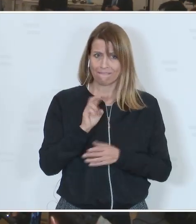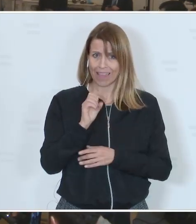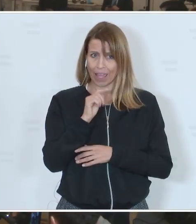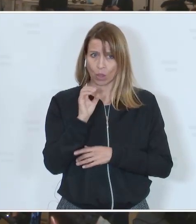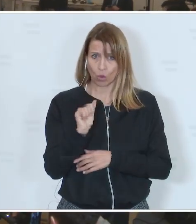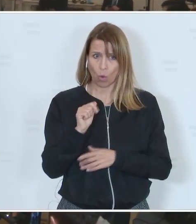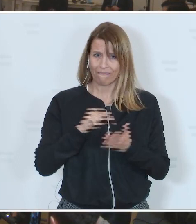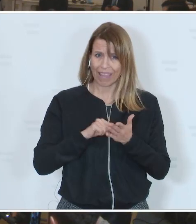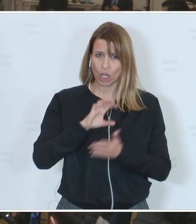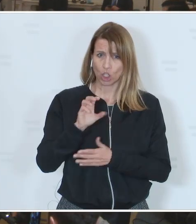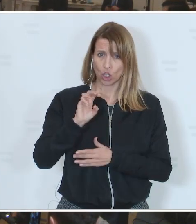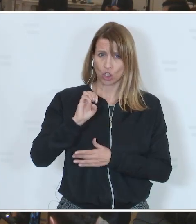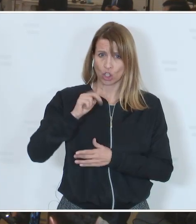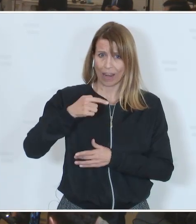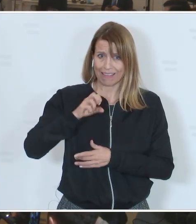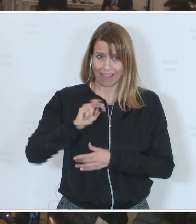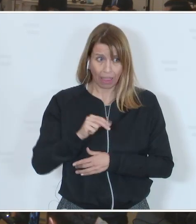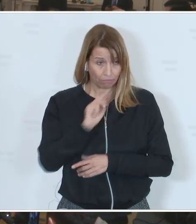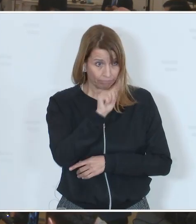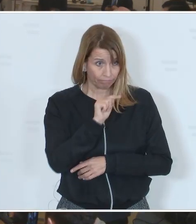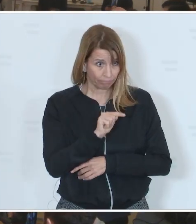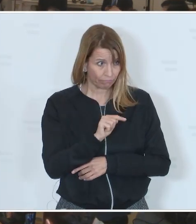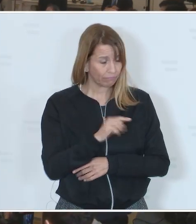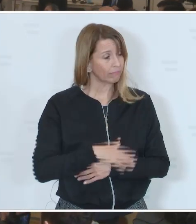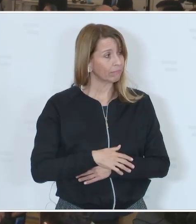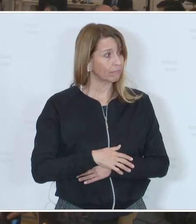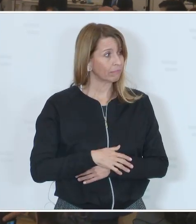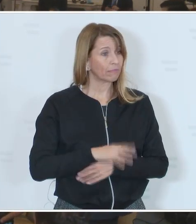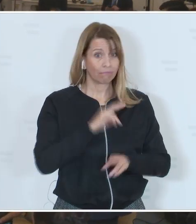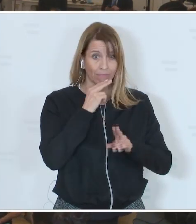Premierminister Robert Abela:Herzlichen Dank für die Frage. Wie Sie ja wissen, ist es so, dass